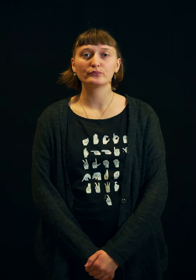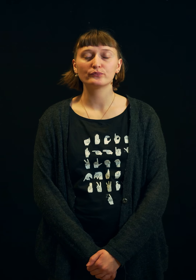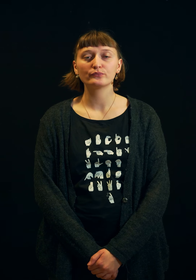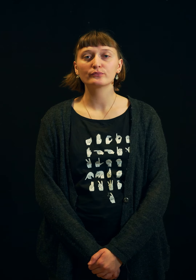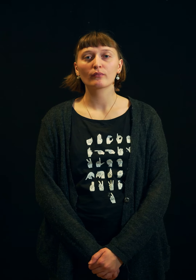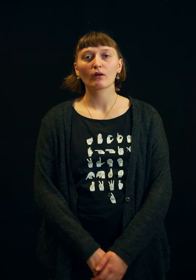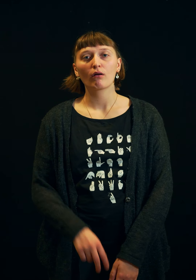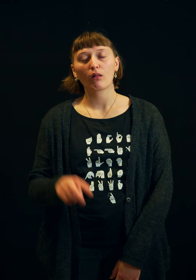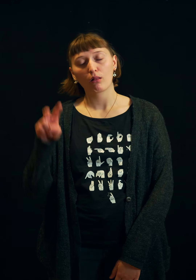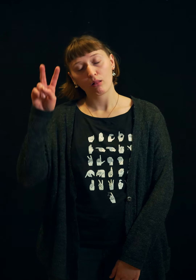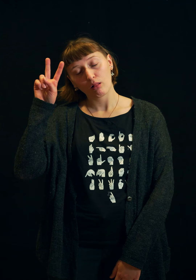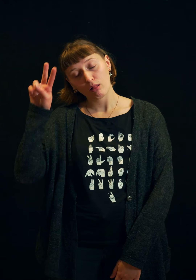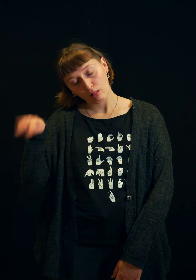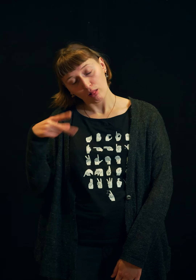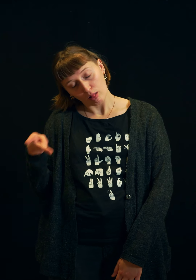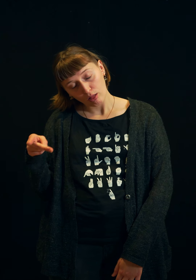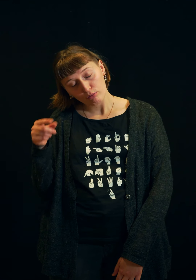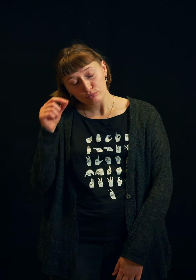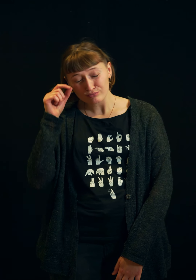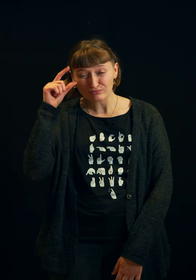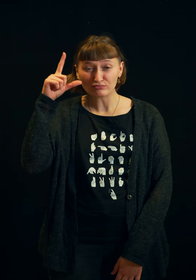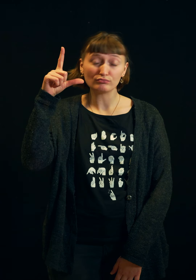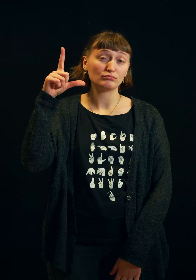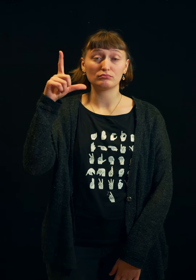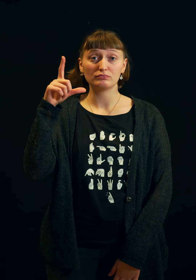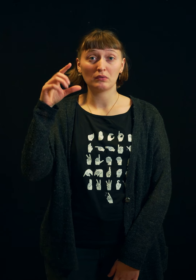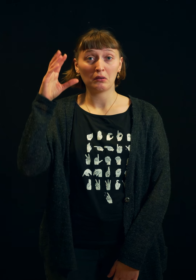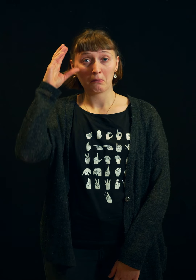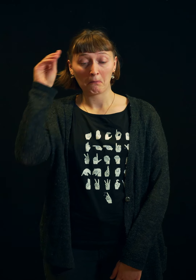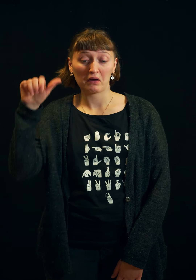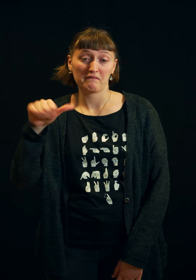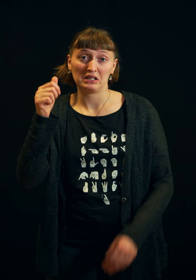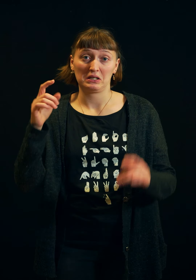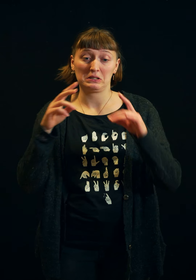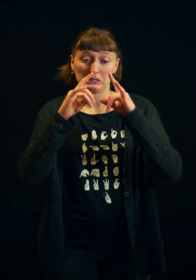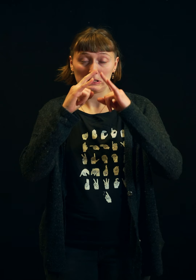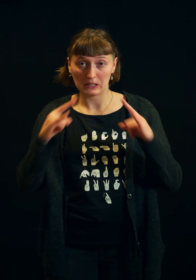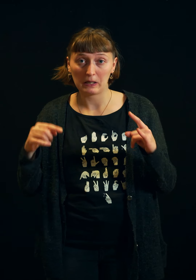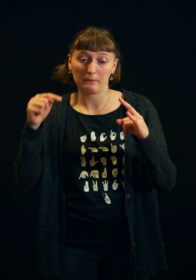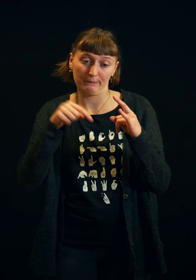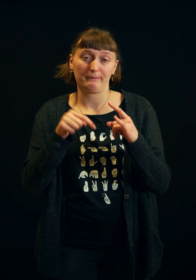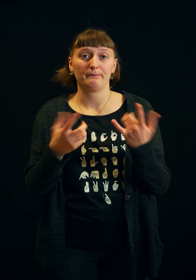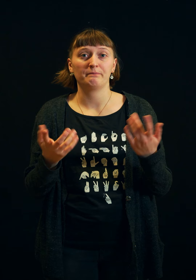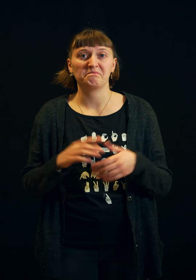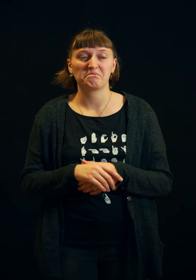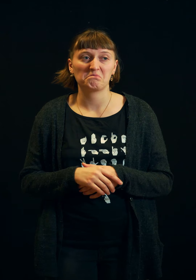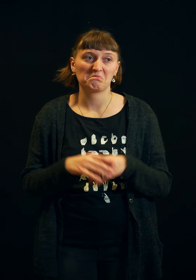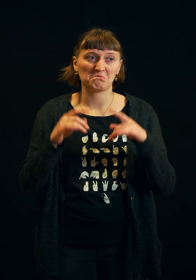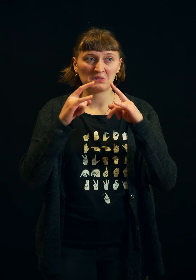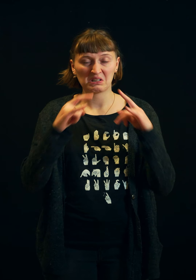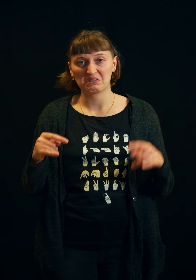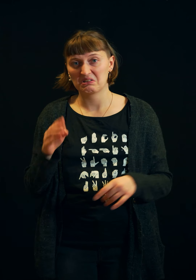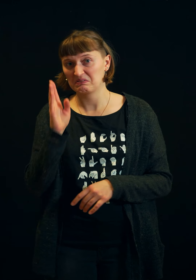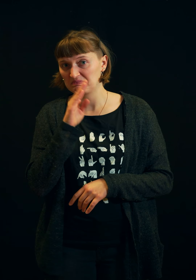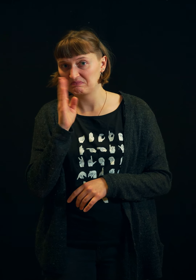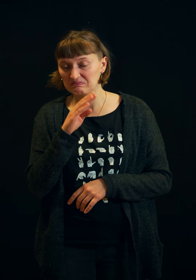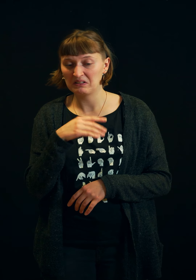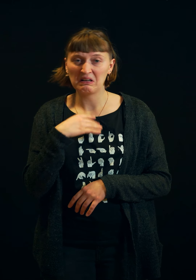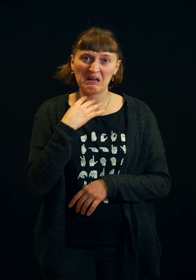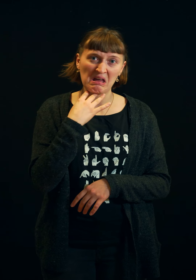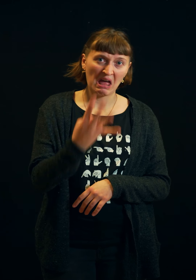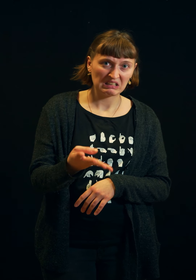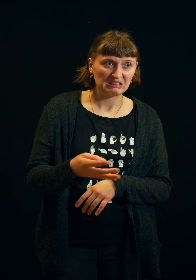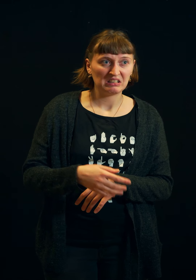Er wachte auf in einem Zelt, es stank und war hässlich,